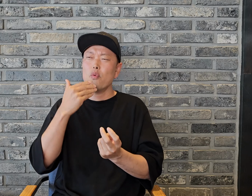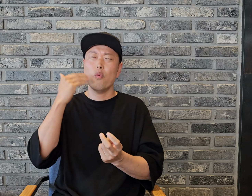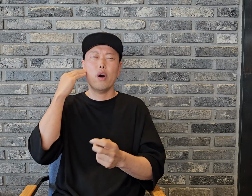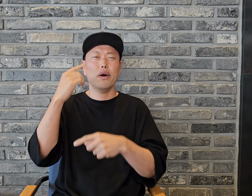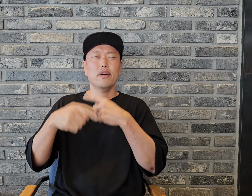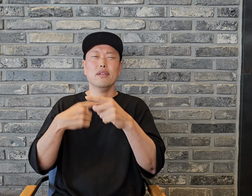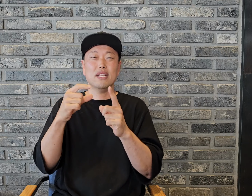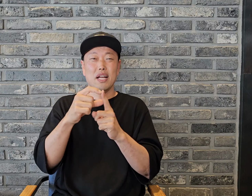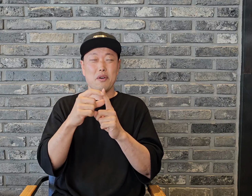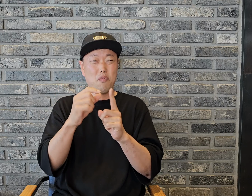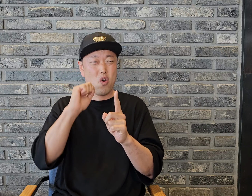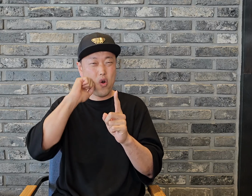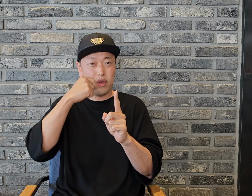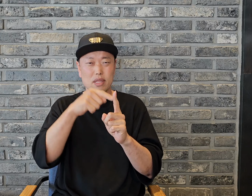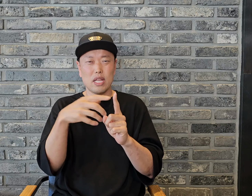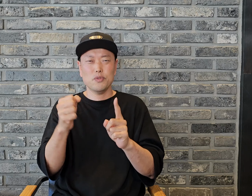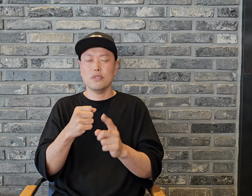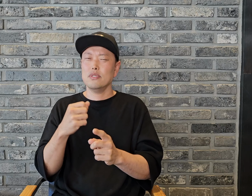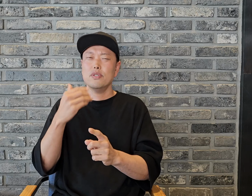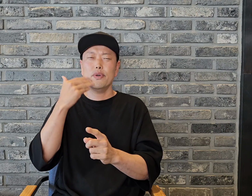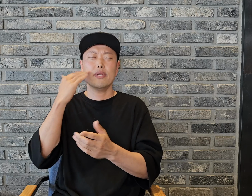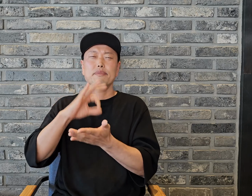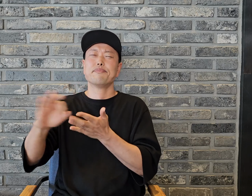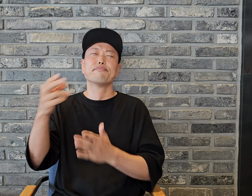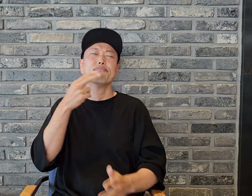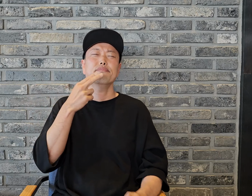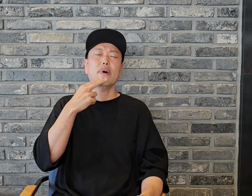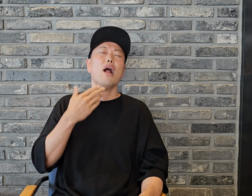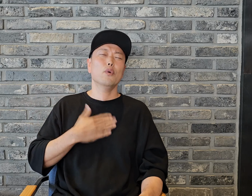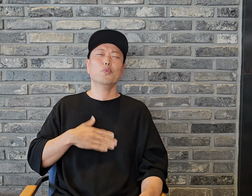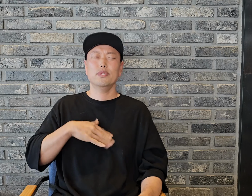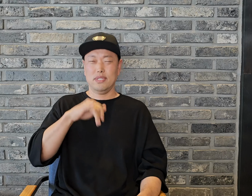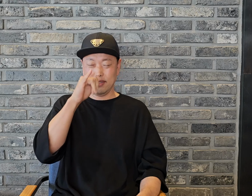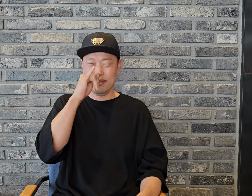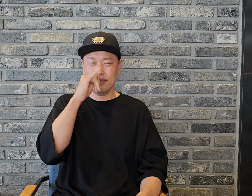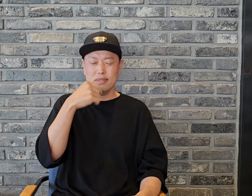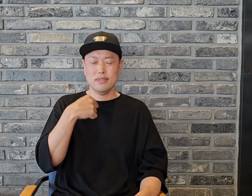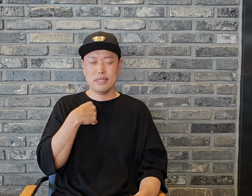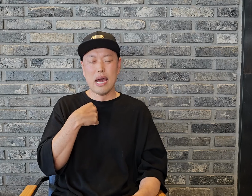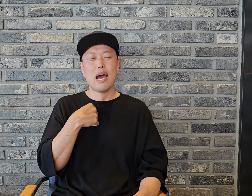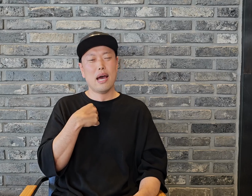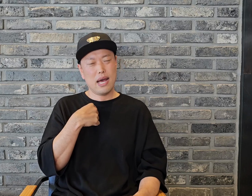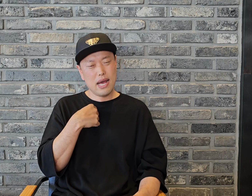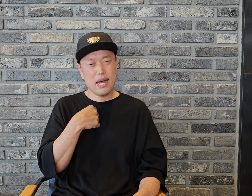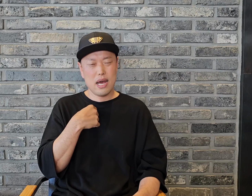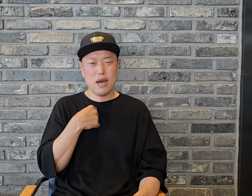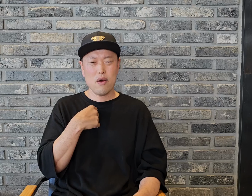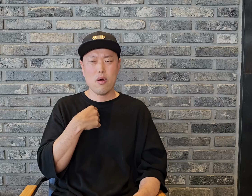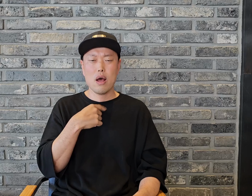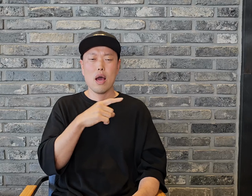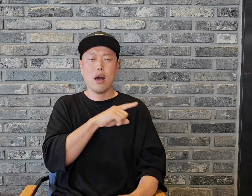Las personas sordas no suelen utilizar palabras difíciles en lengua de signos. Yo sé eso. ¡Ah...!